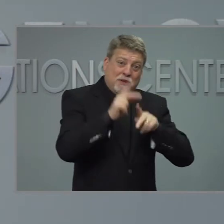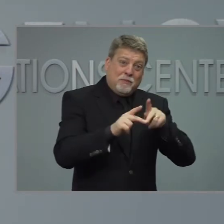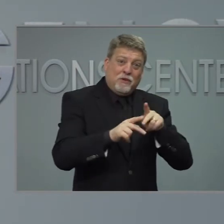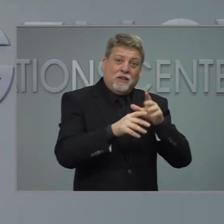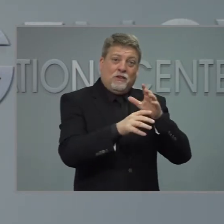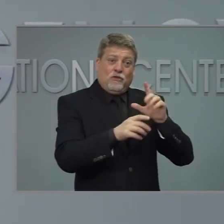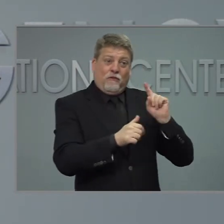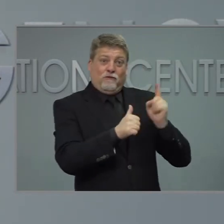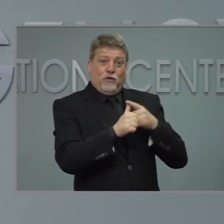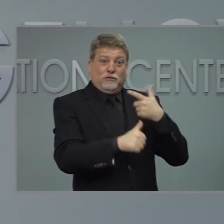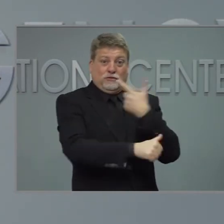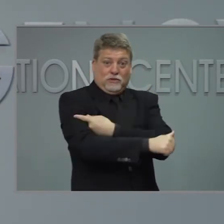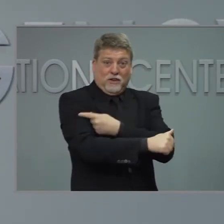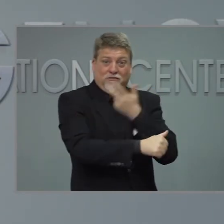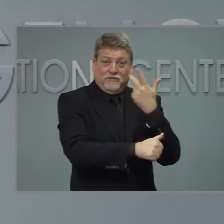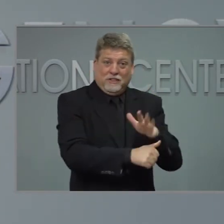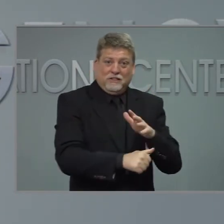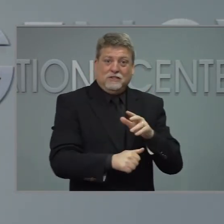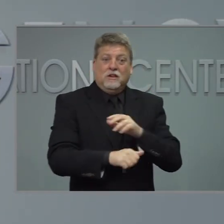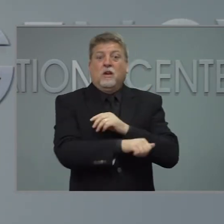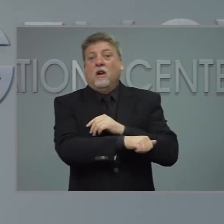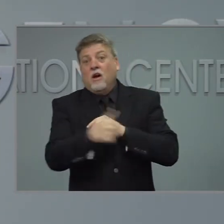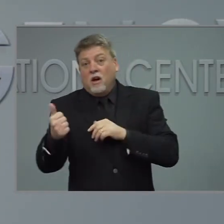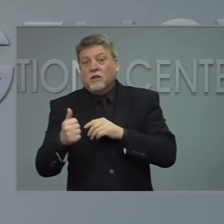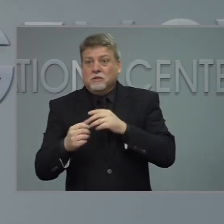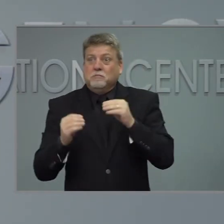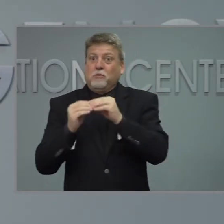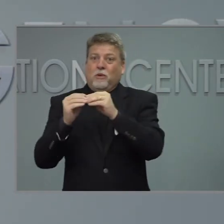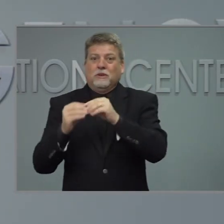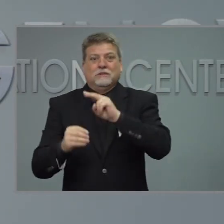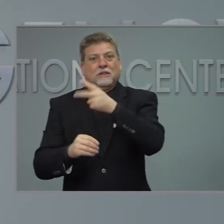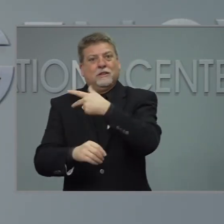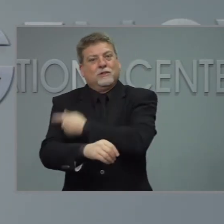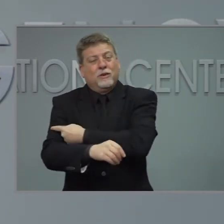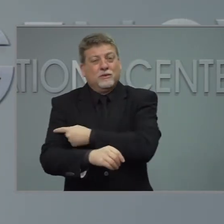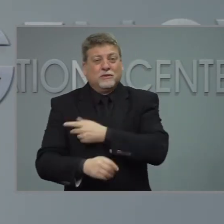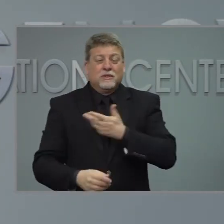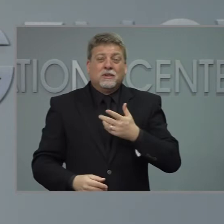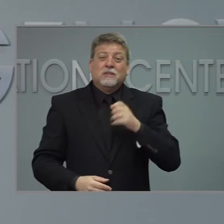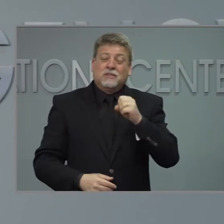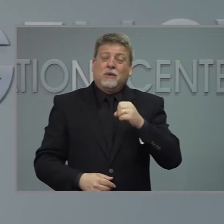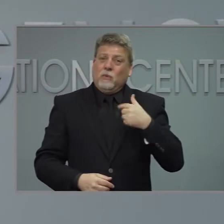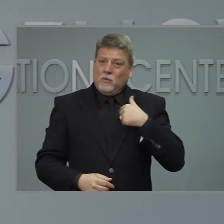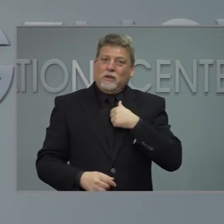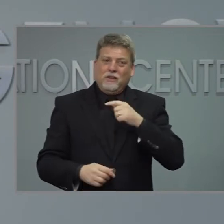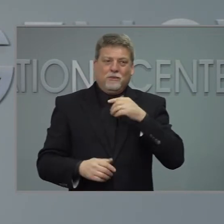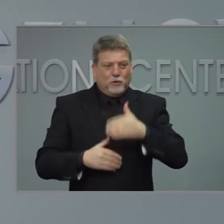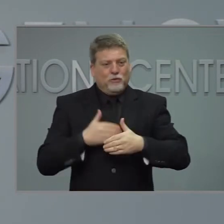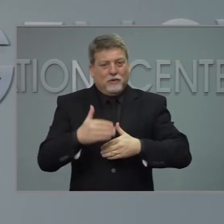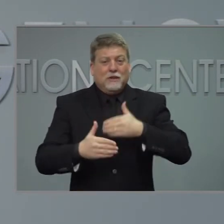de dosis. Al menos la mitad y se ha recibido la primera dosis un millon aquí en Carolina del